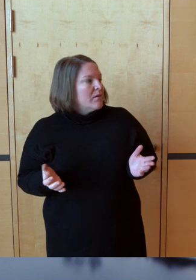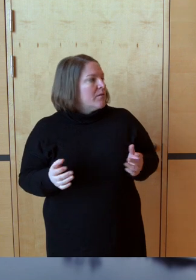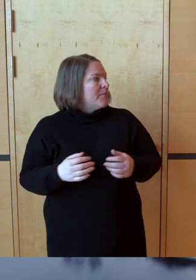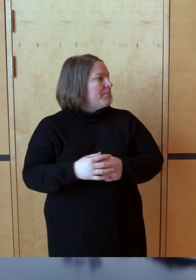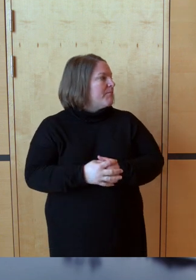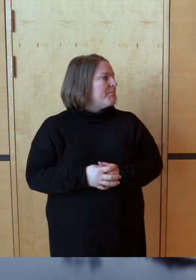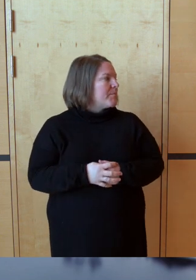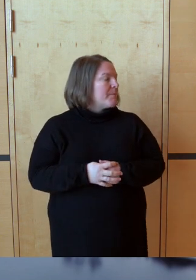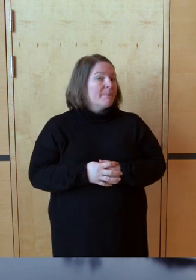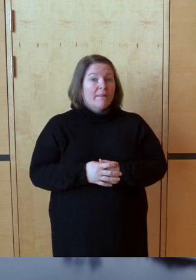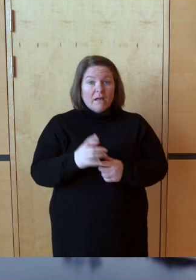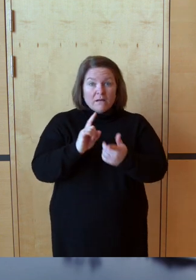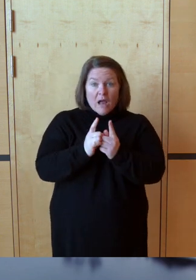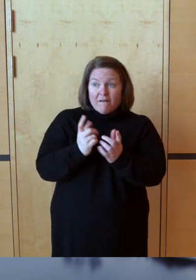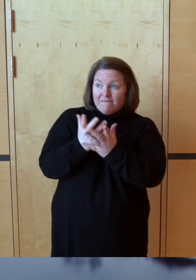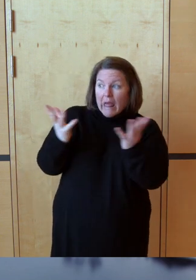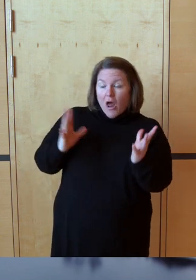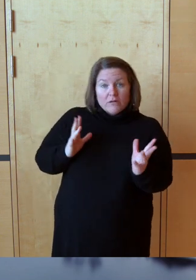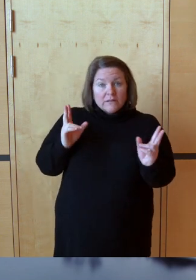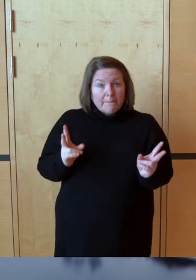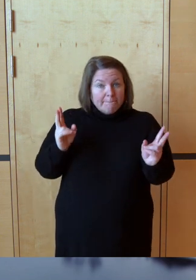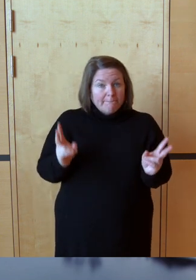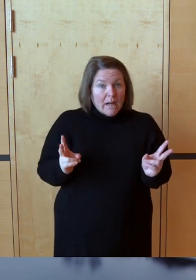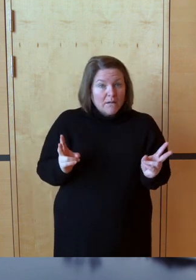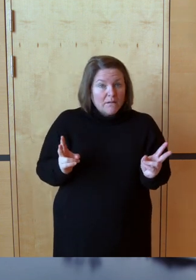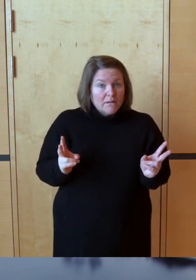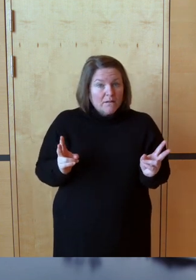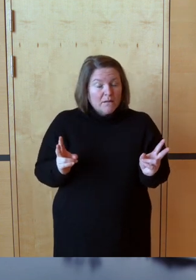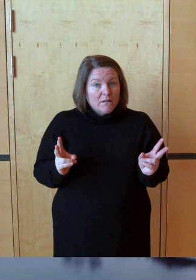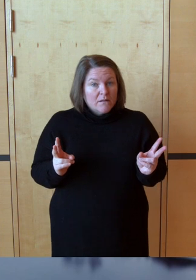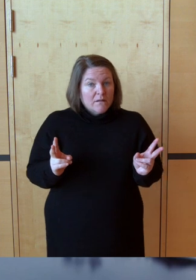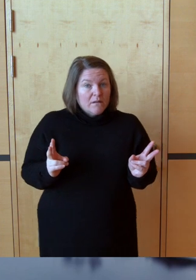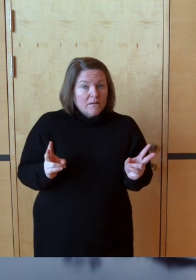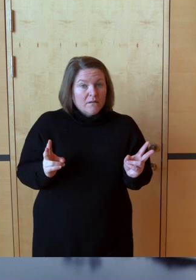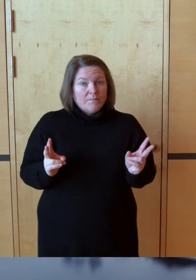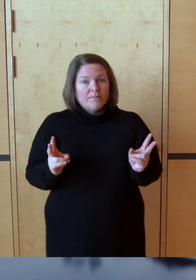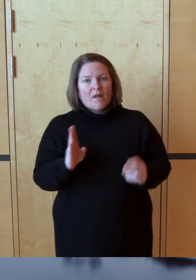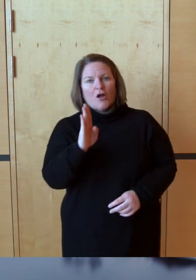Det var samma problem för att den är jag min dator och då inte garantera någonting